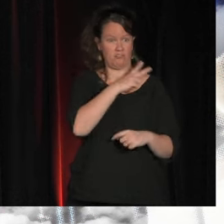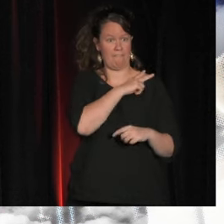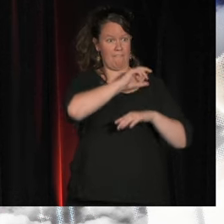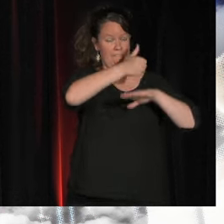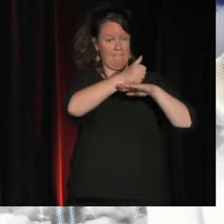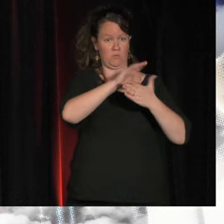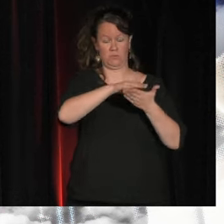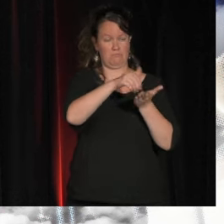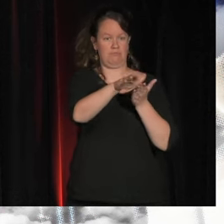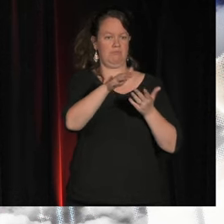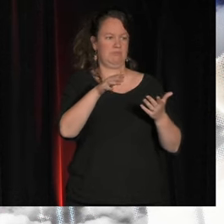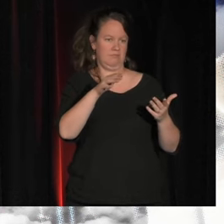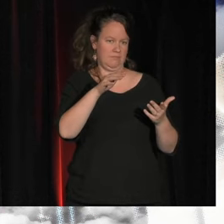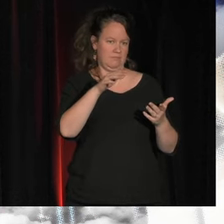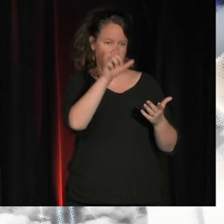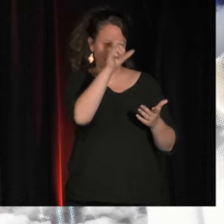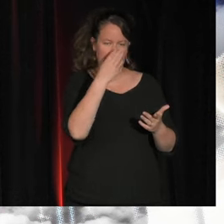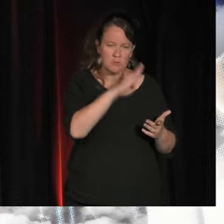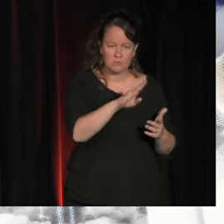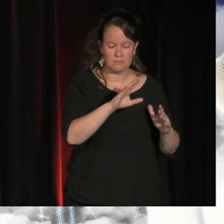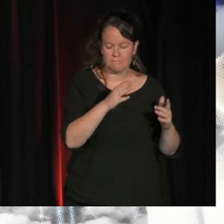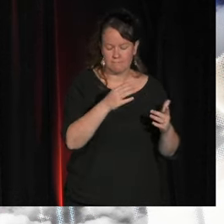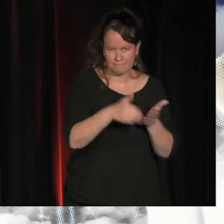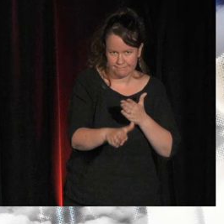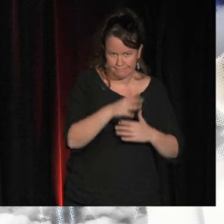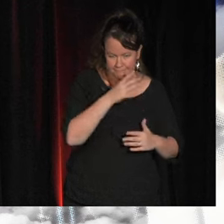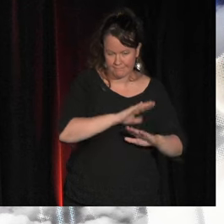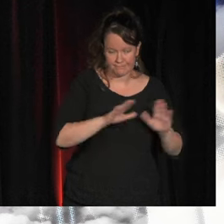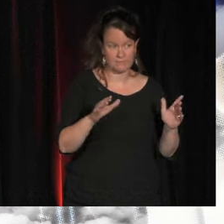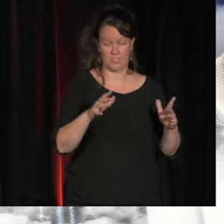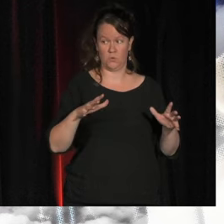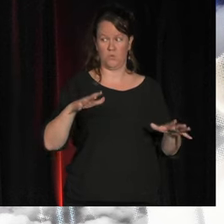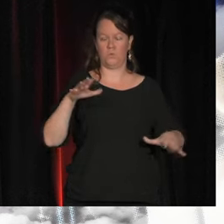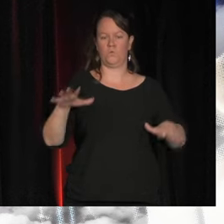Voilà, ils ont vraiment eu cette traversée du désert, on pourrait dire,